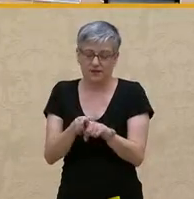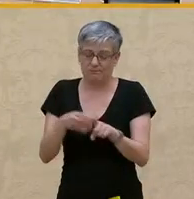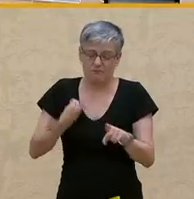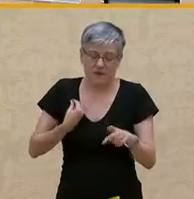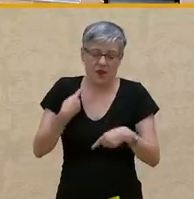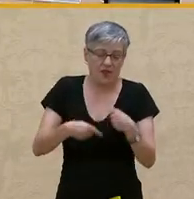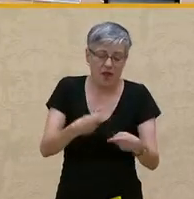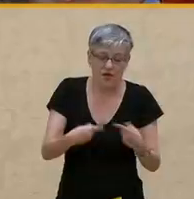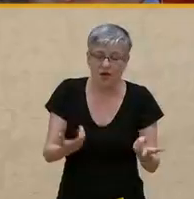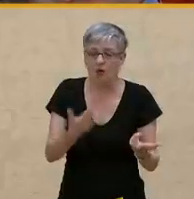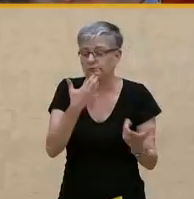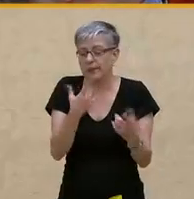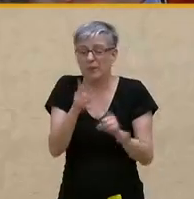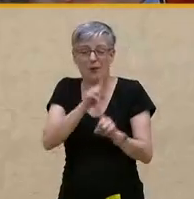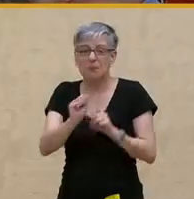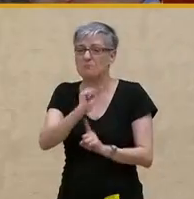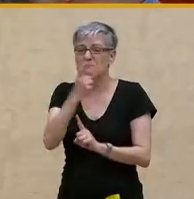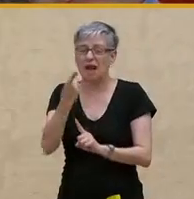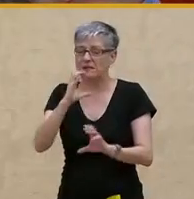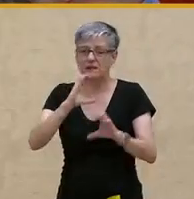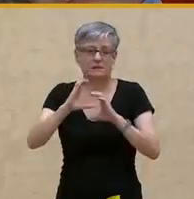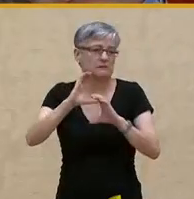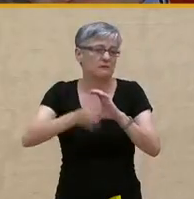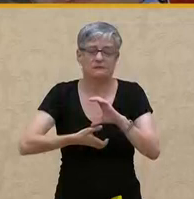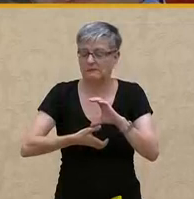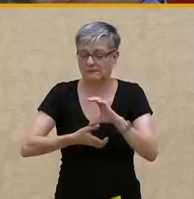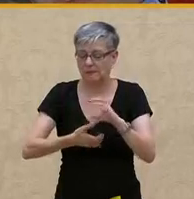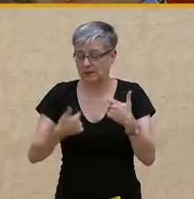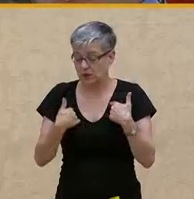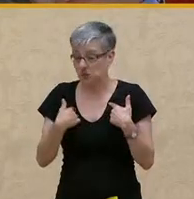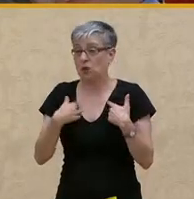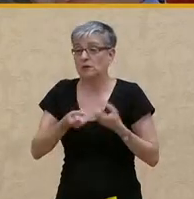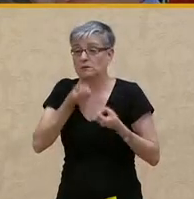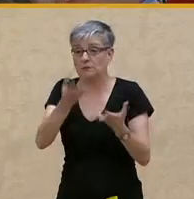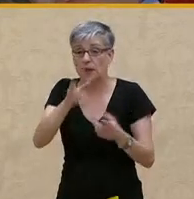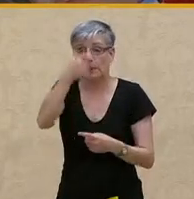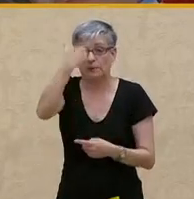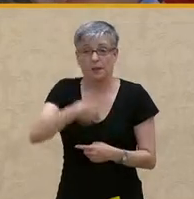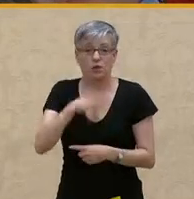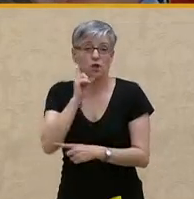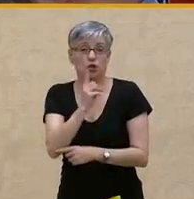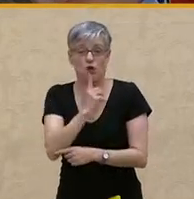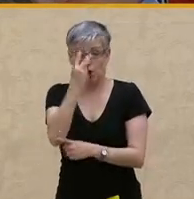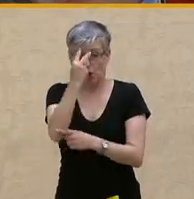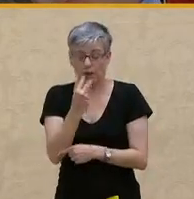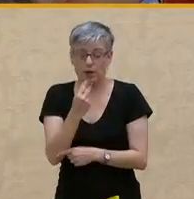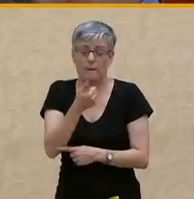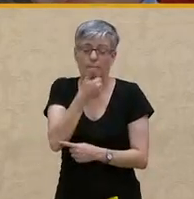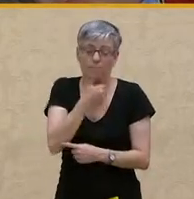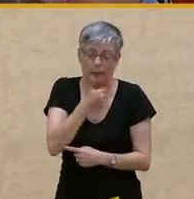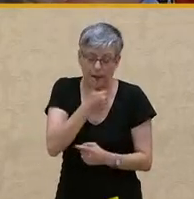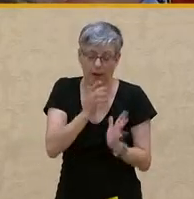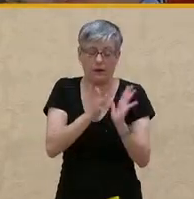ejemplo la incomunicación: yo comento que soy una persona sordociega y, con paciencia, yo escribo,